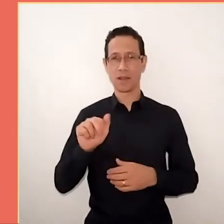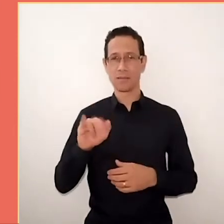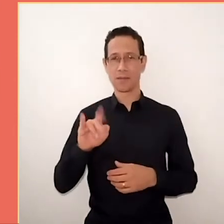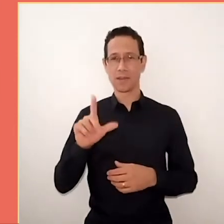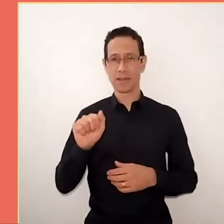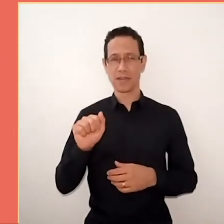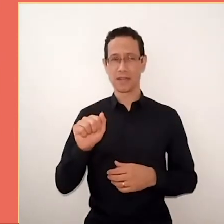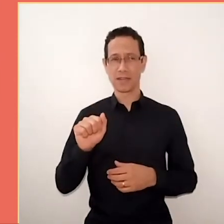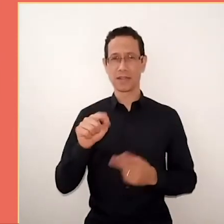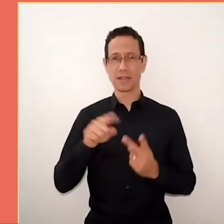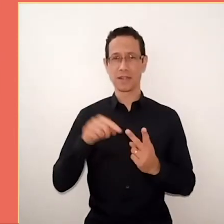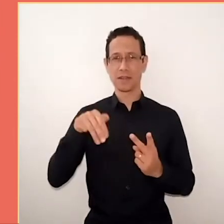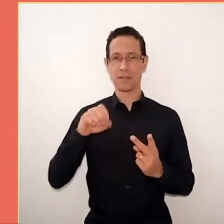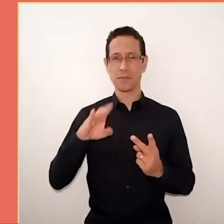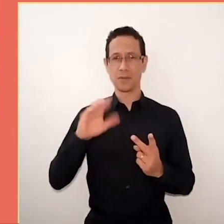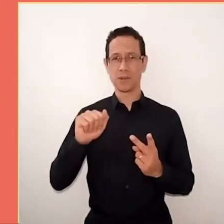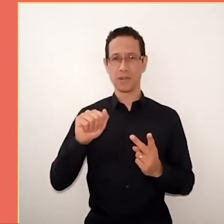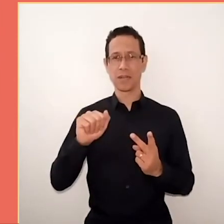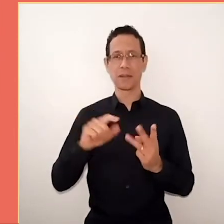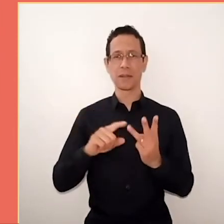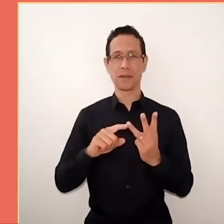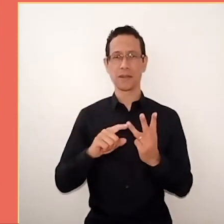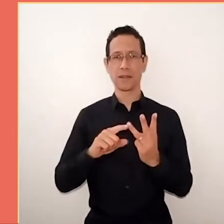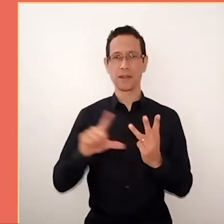Mônica Correia Baptista, e Luciana Gomes.